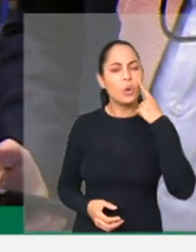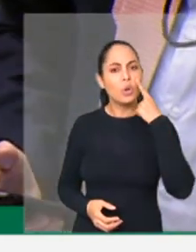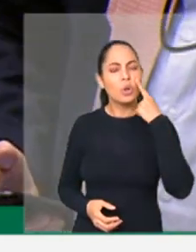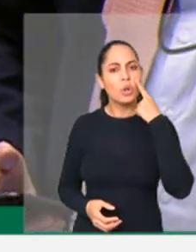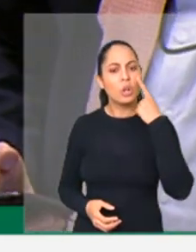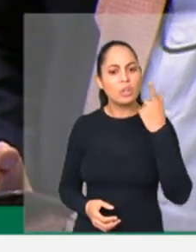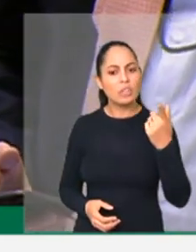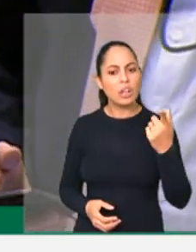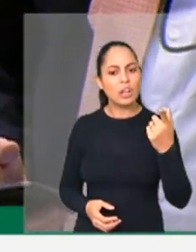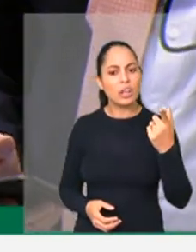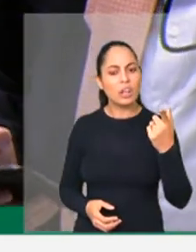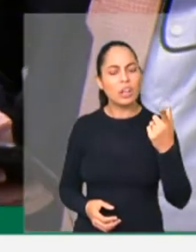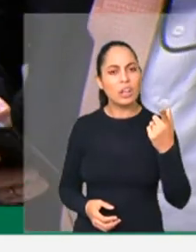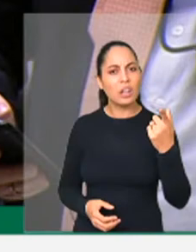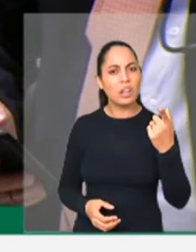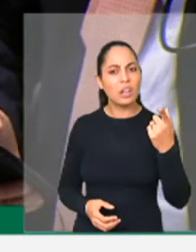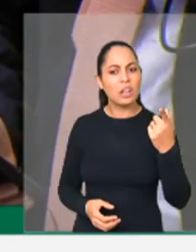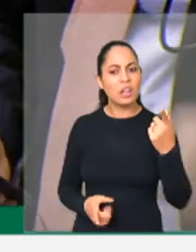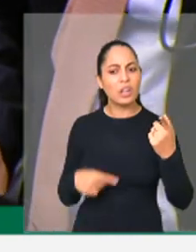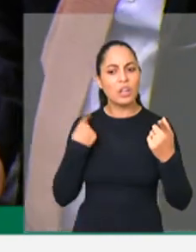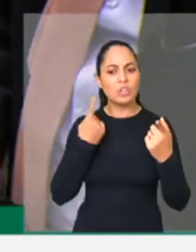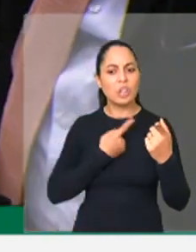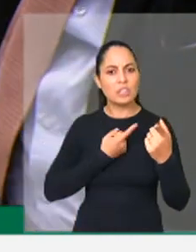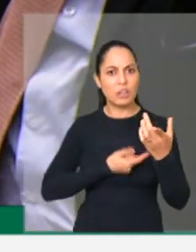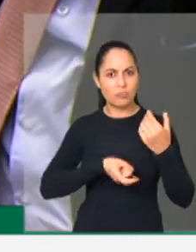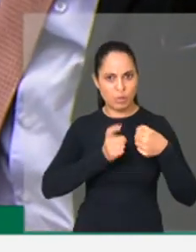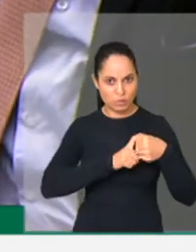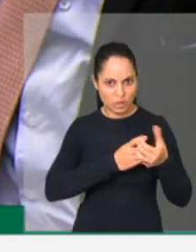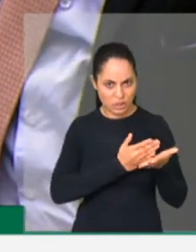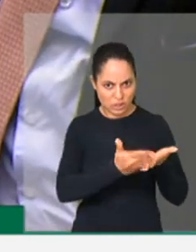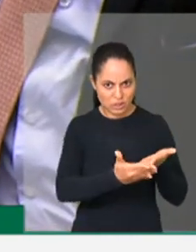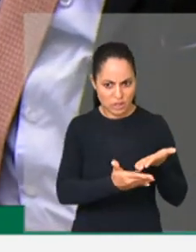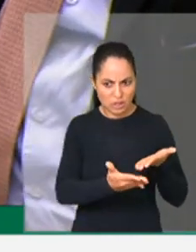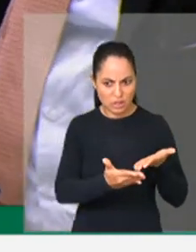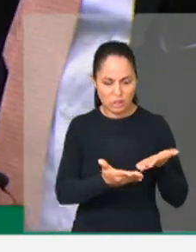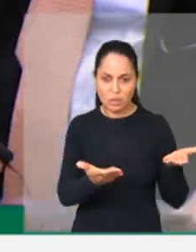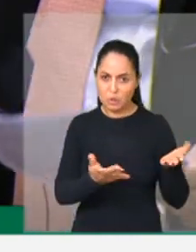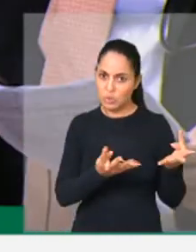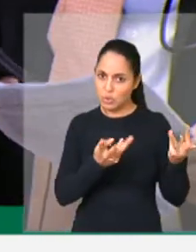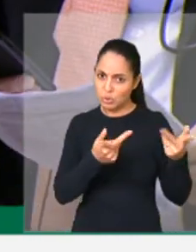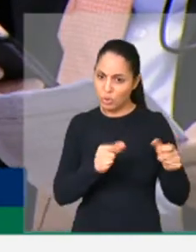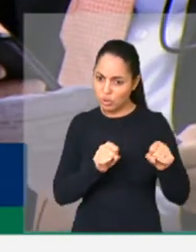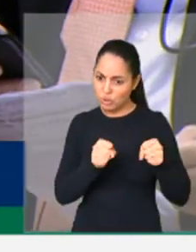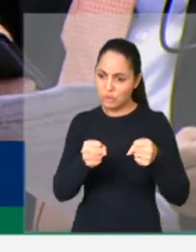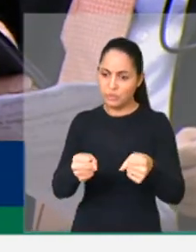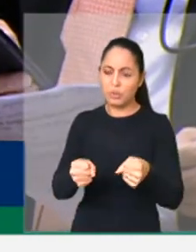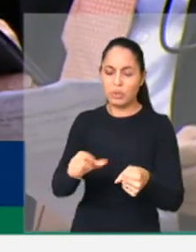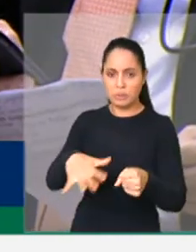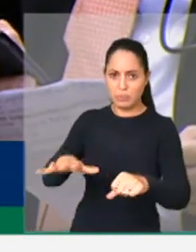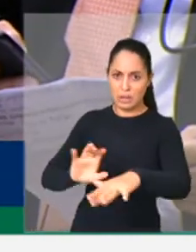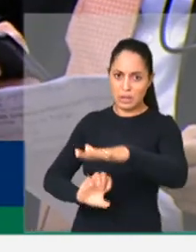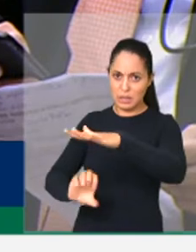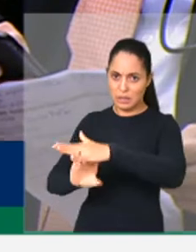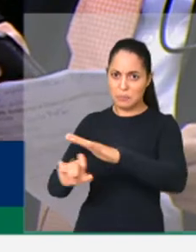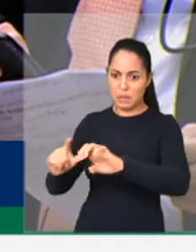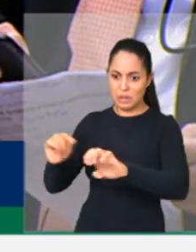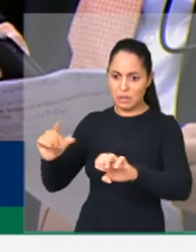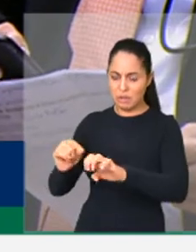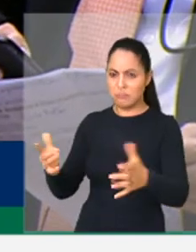O. ESSE DESTAQUE AÍ VOLTA PARA A CONDIÇÃO DE... E VAI CONTINUAR A INADIMPLÊNCIA, NÓS VAMOS PERDER TOTALMENTE O MÉRITO DA DISCUSSÃO DA MEDIDA PROVISÓRIA. O